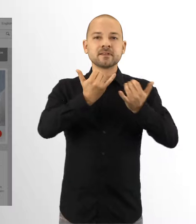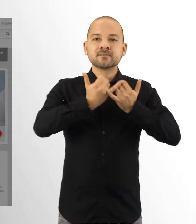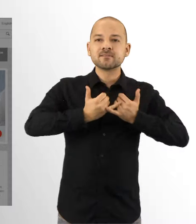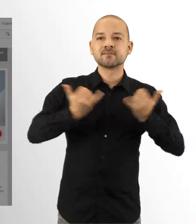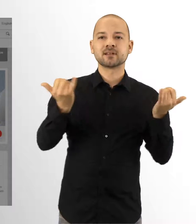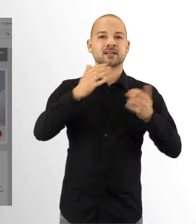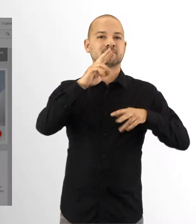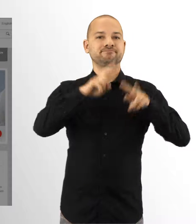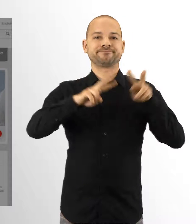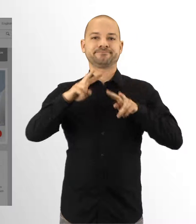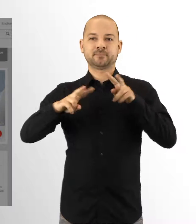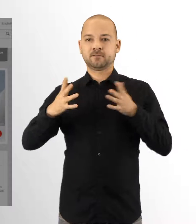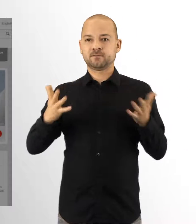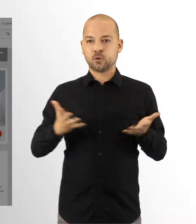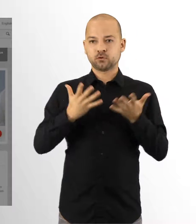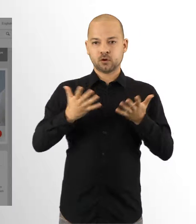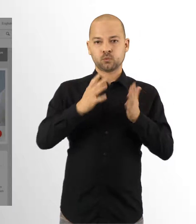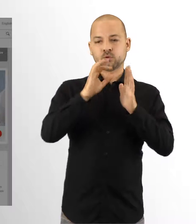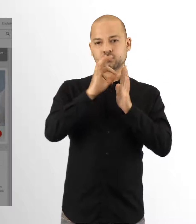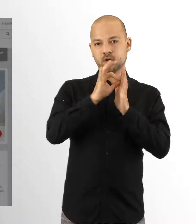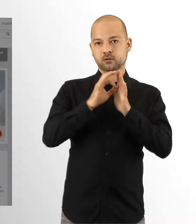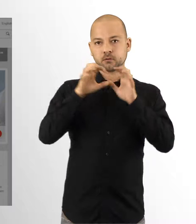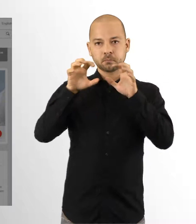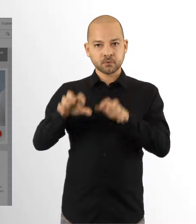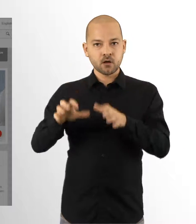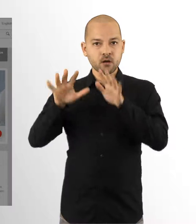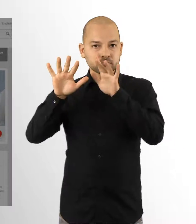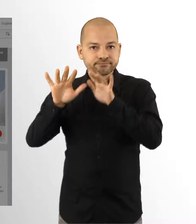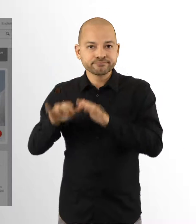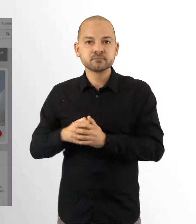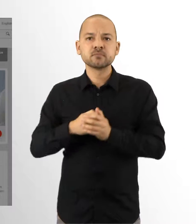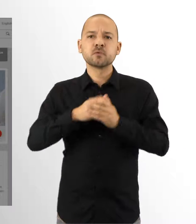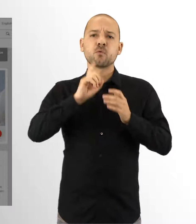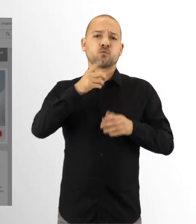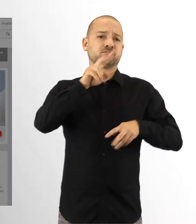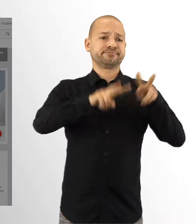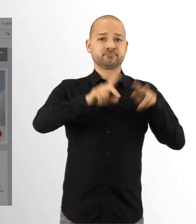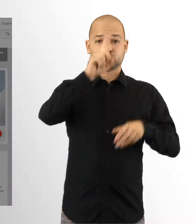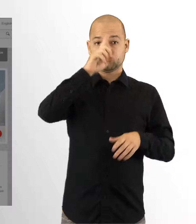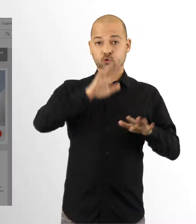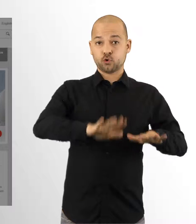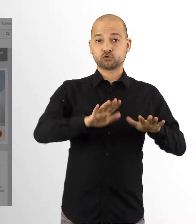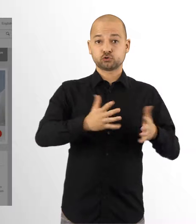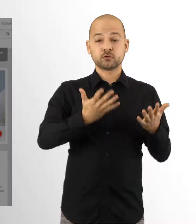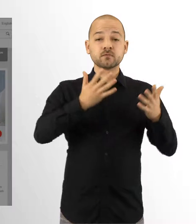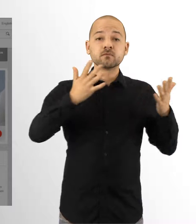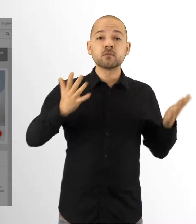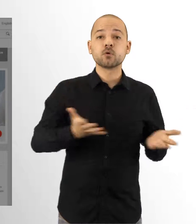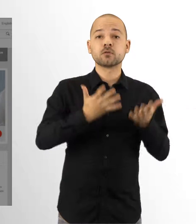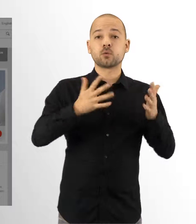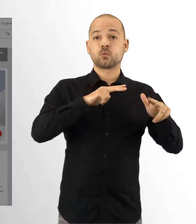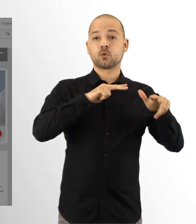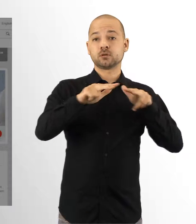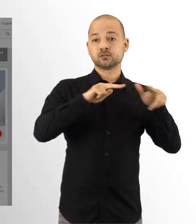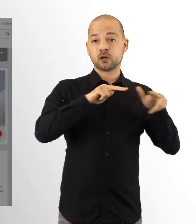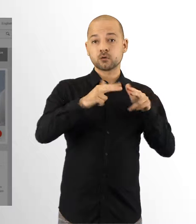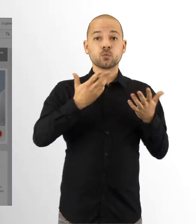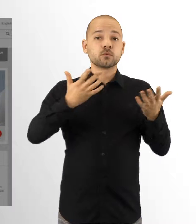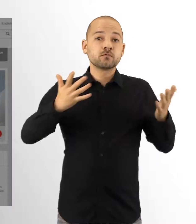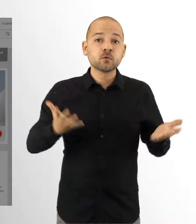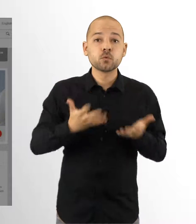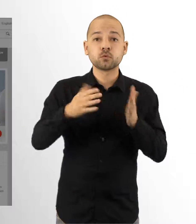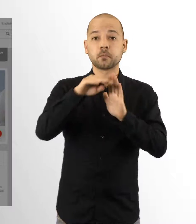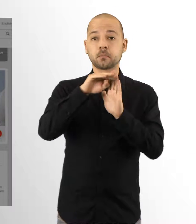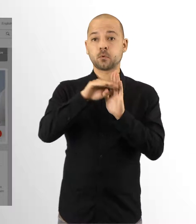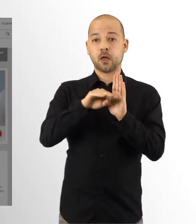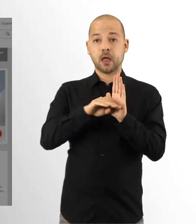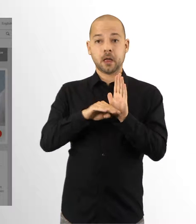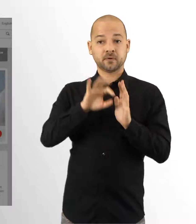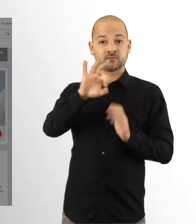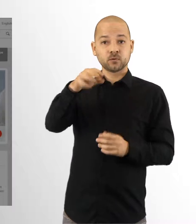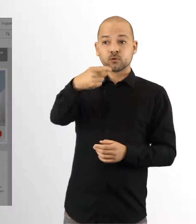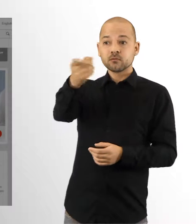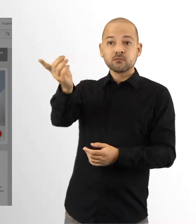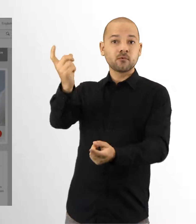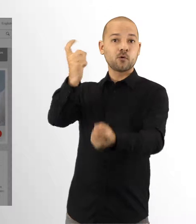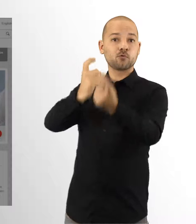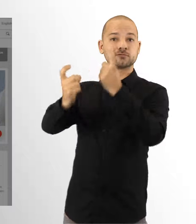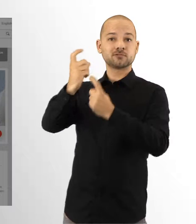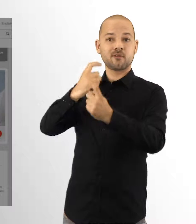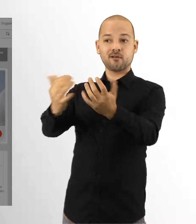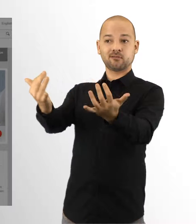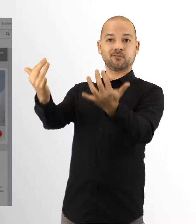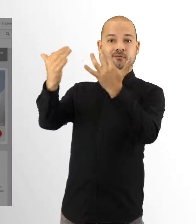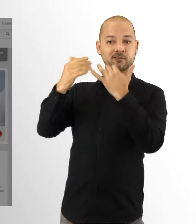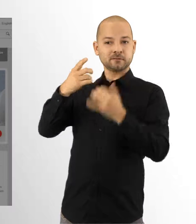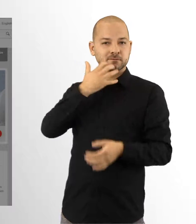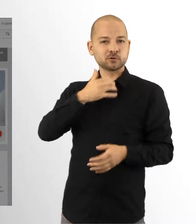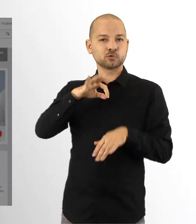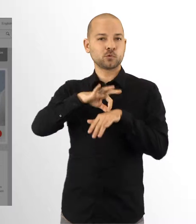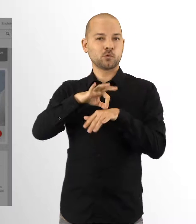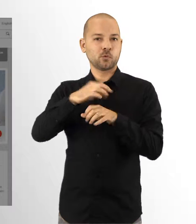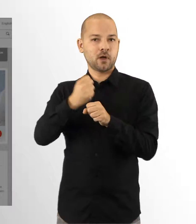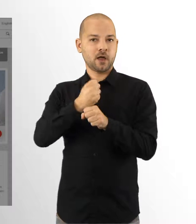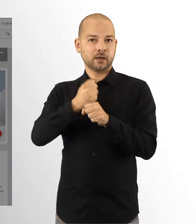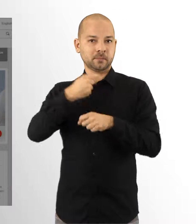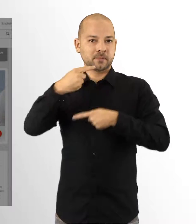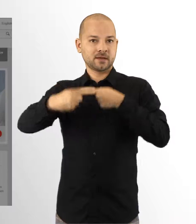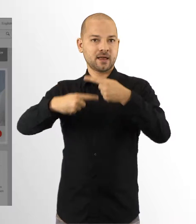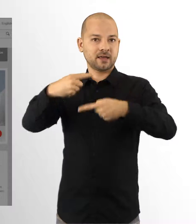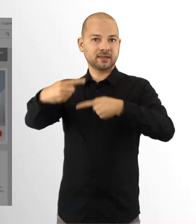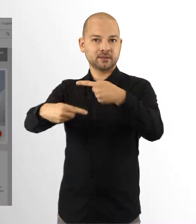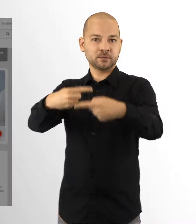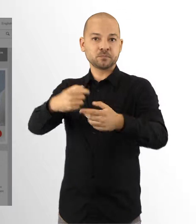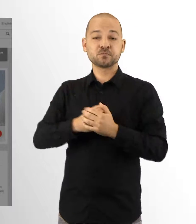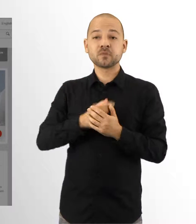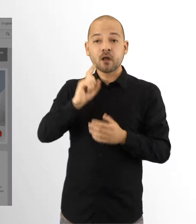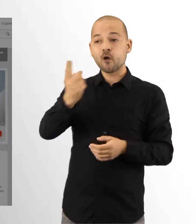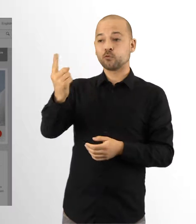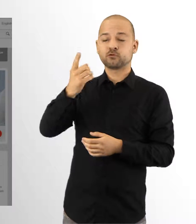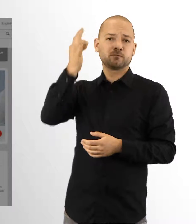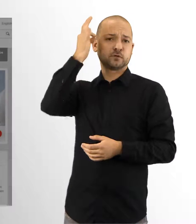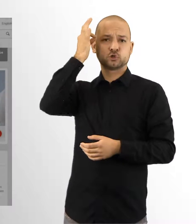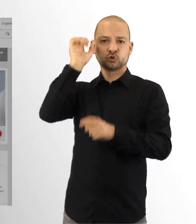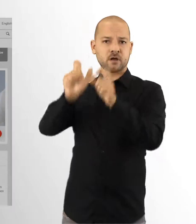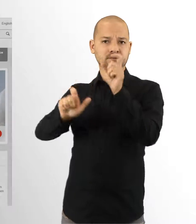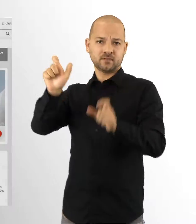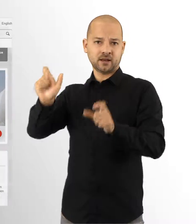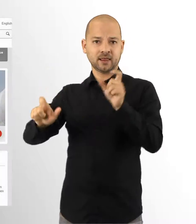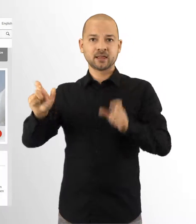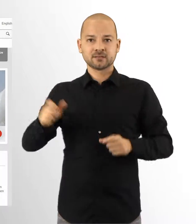Förderprogramme für ausländische Doktoranden und Wissenschaftler sowie Förderdatenbanken.